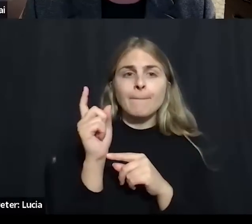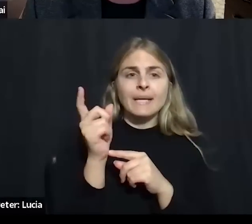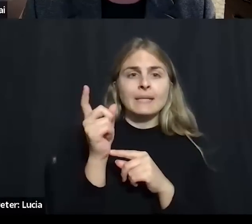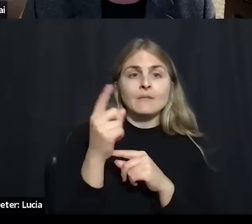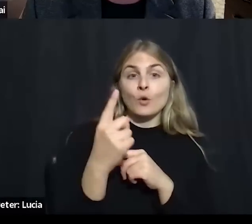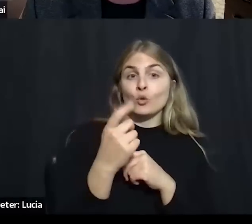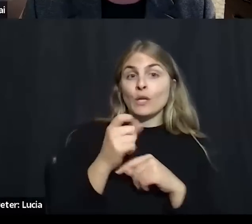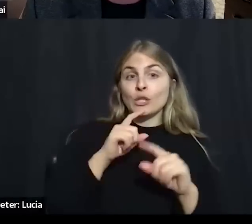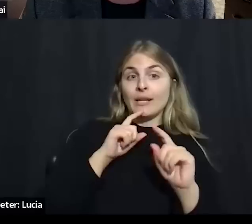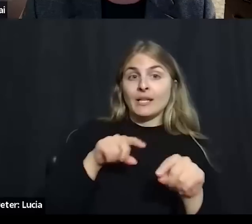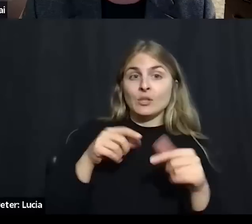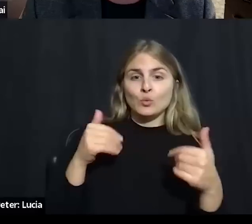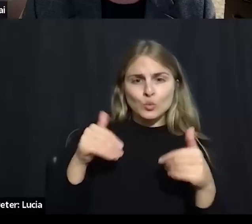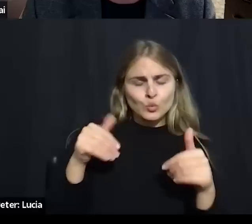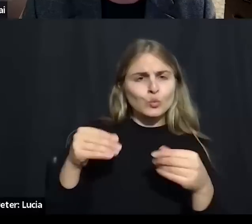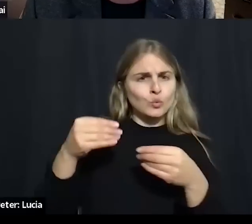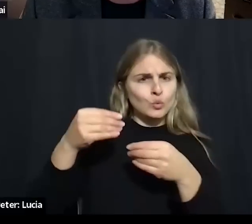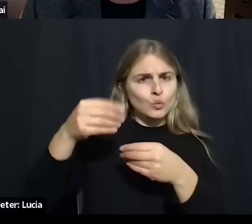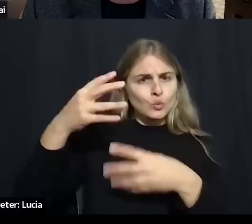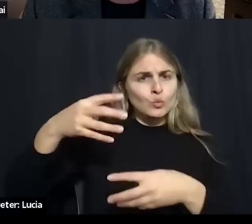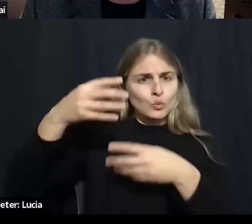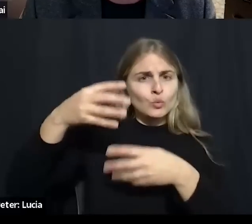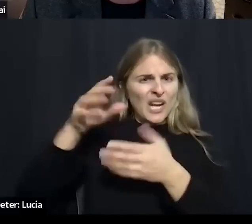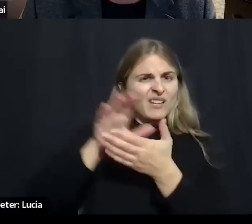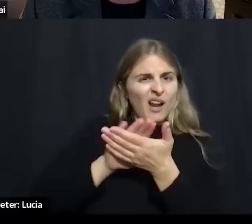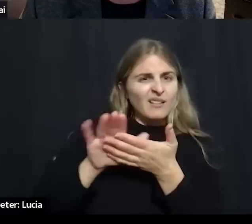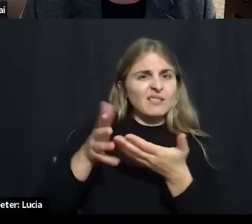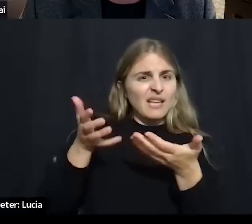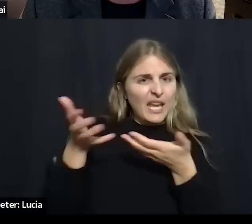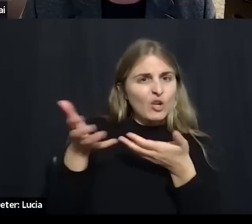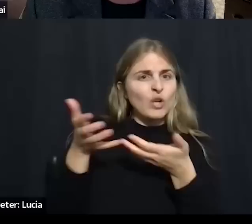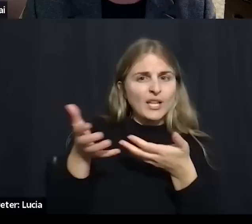y veo que ha habido una muy buena interacción entre nuestra audiencia